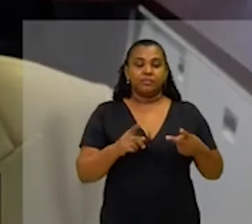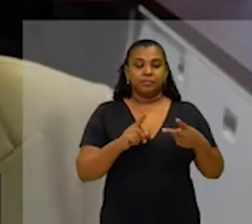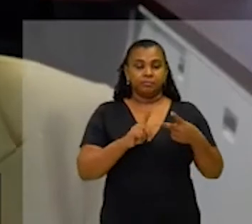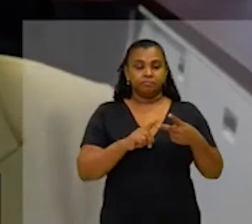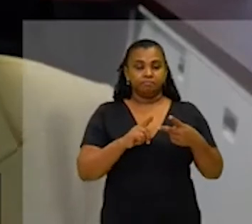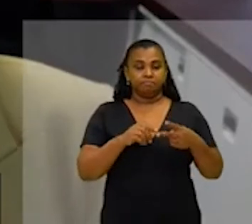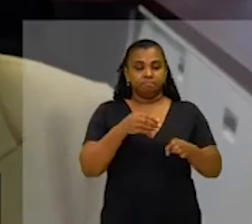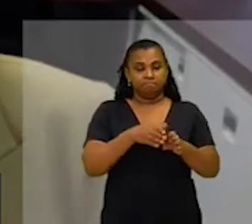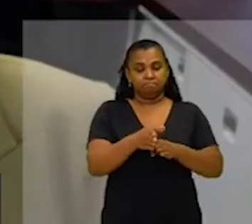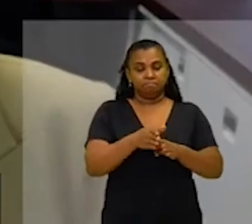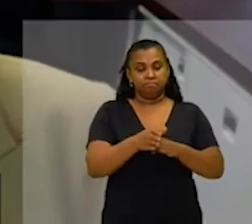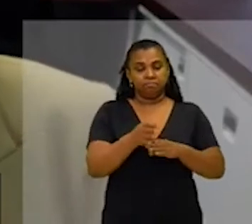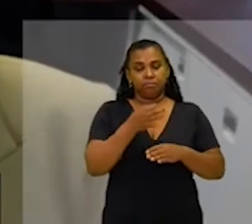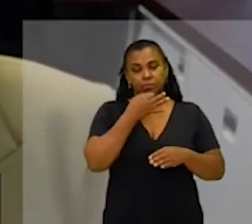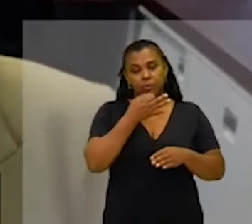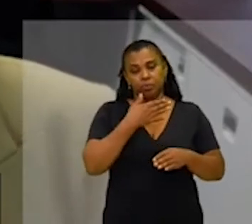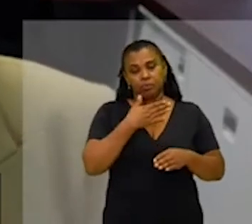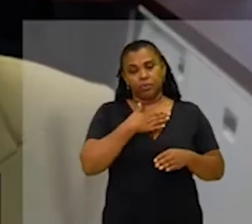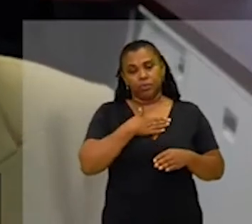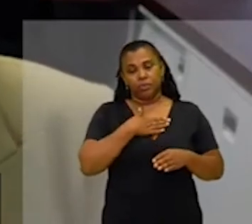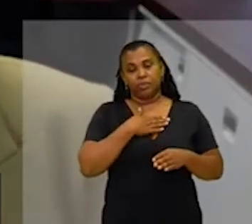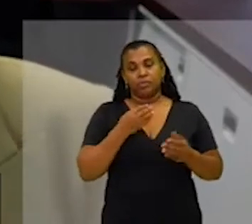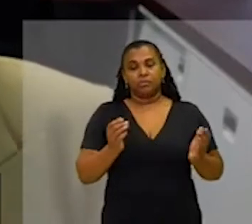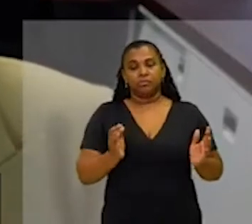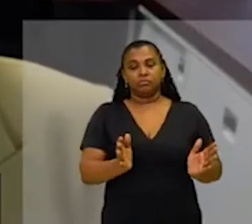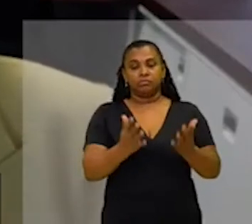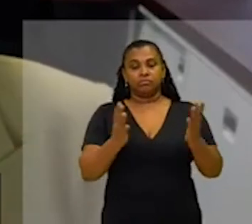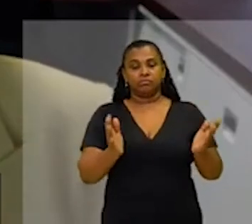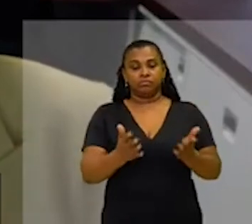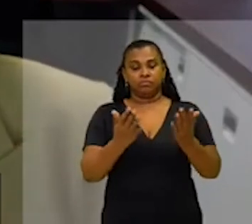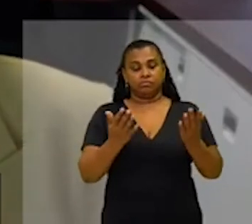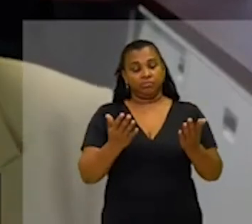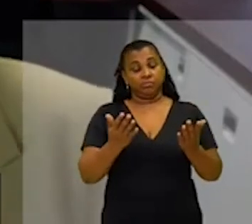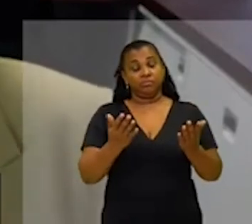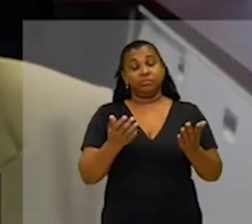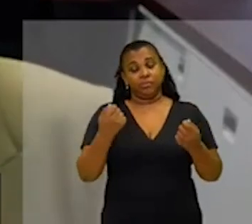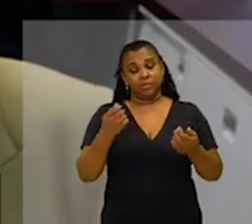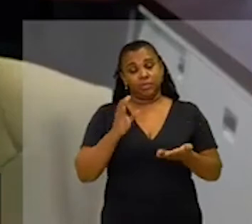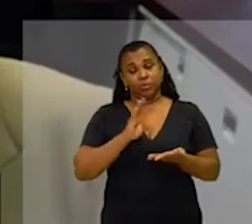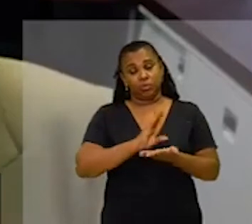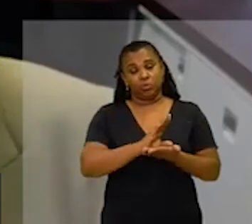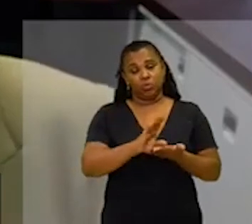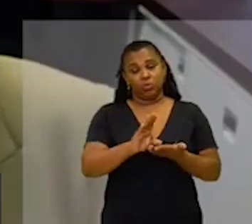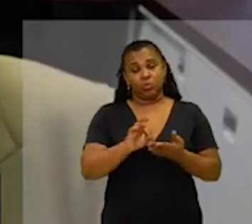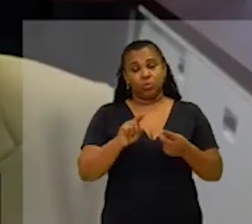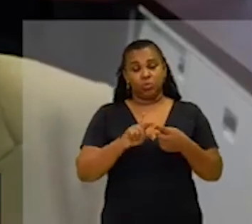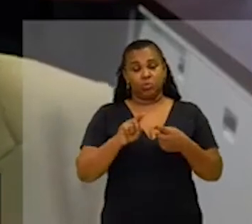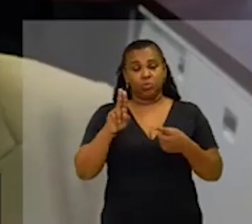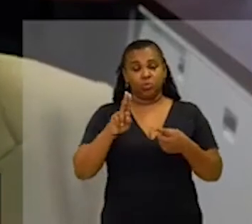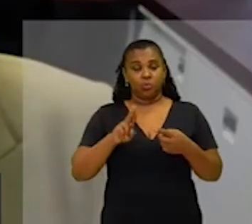momento é isso envolveria aporte de recursos ou da União da própria justiça eleitoral seu orçamento